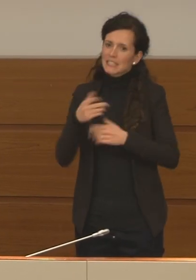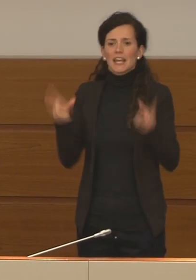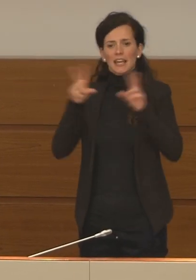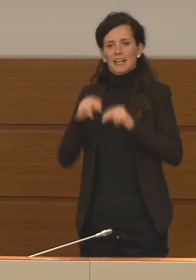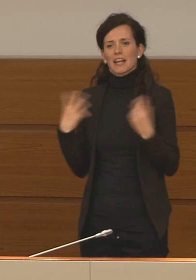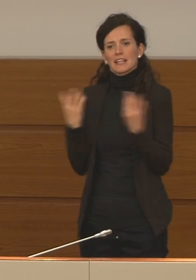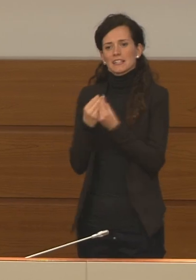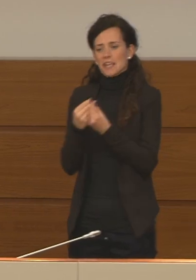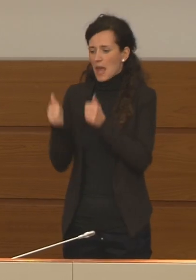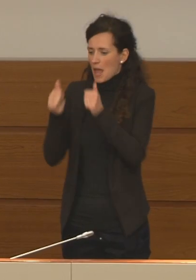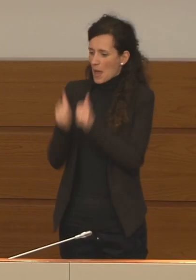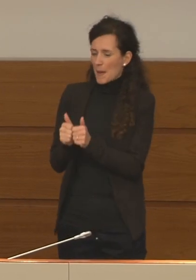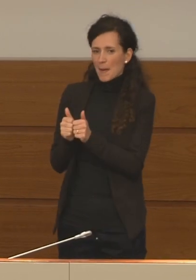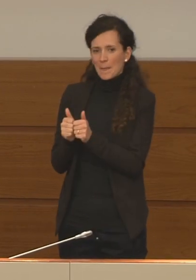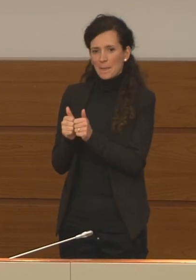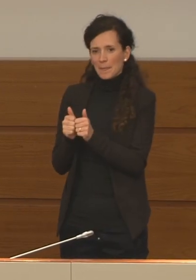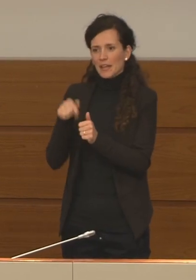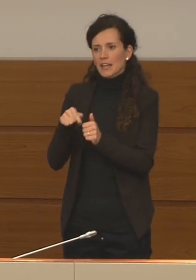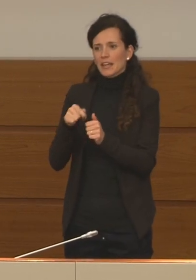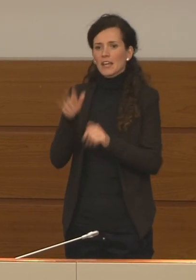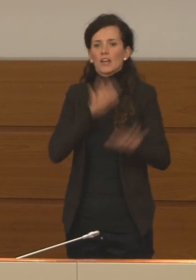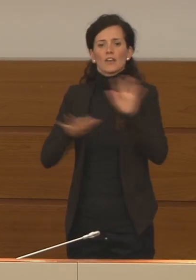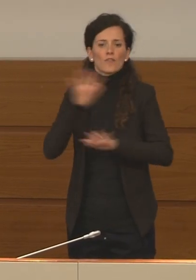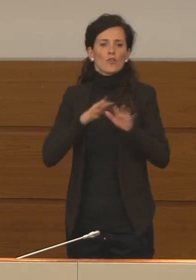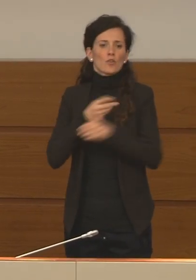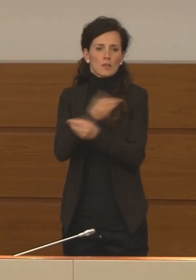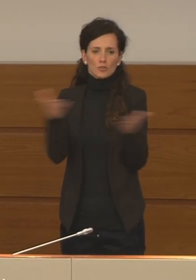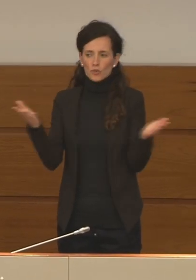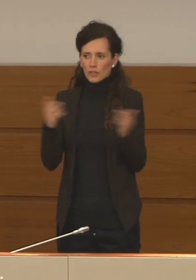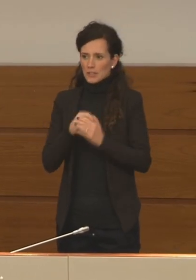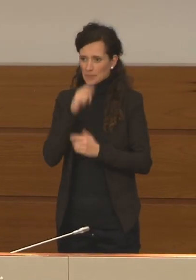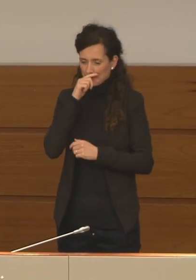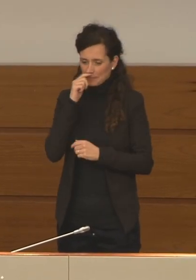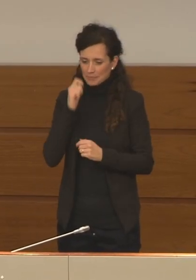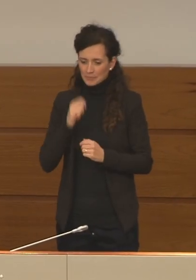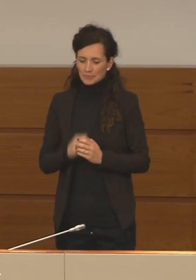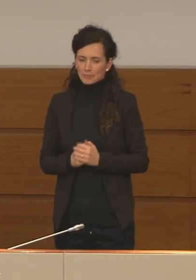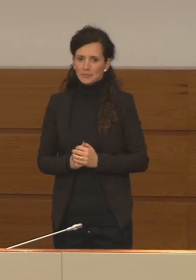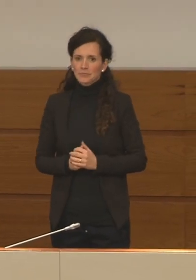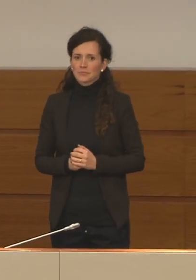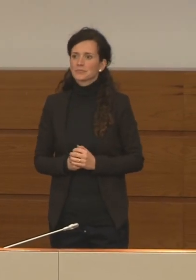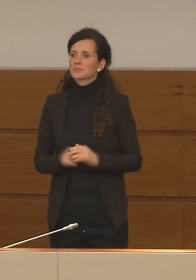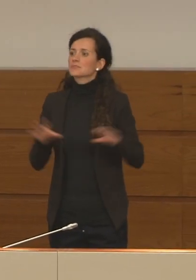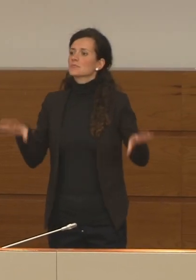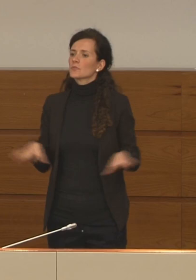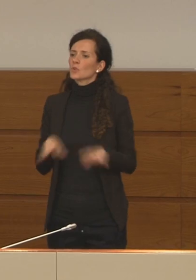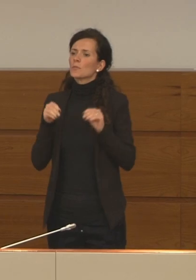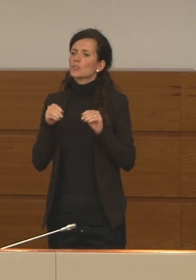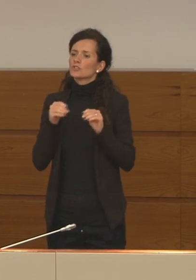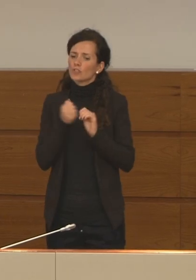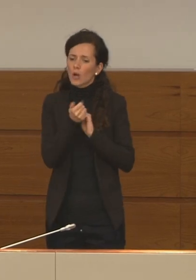di questo punto informativo. Partiamo dal numero dei guariti